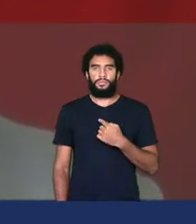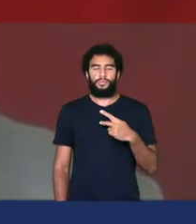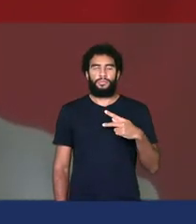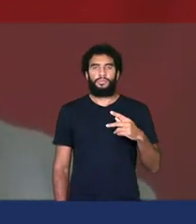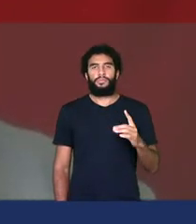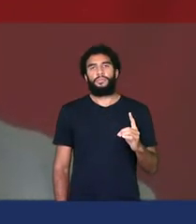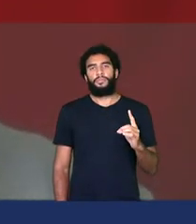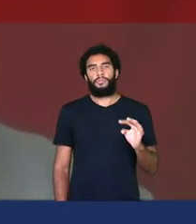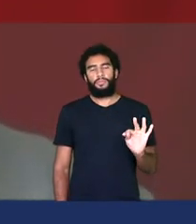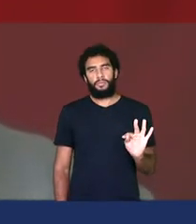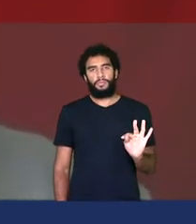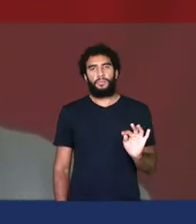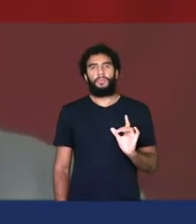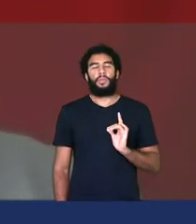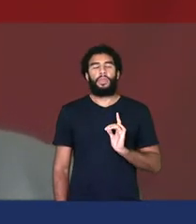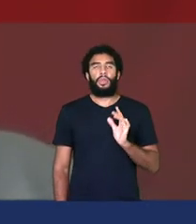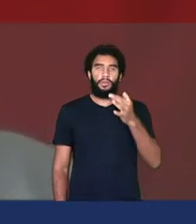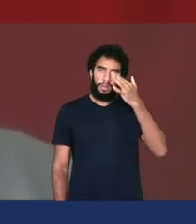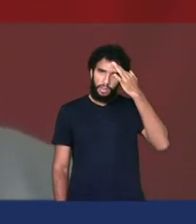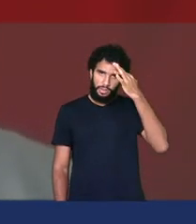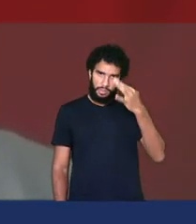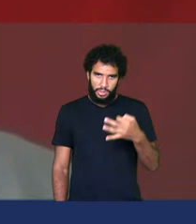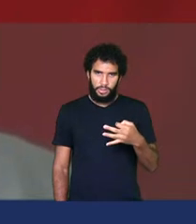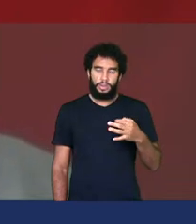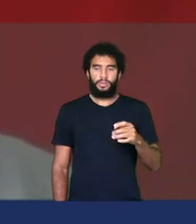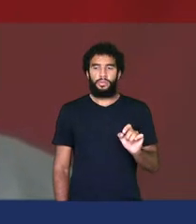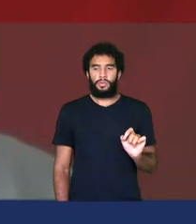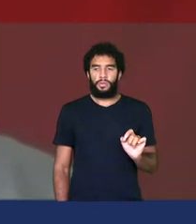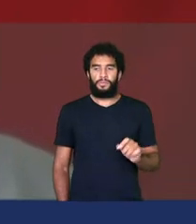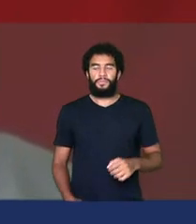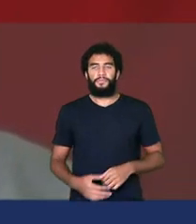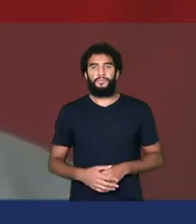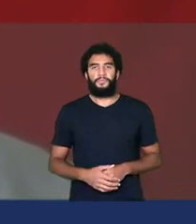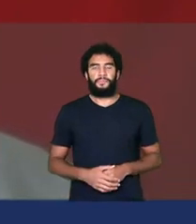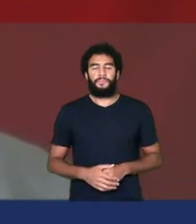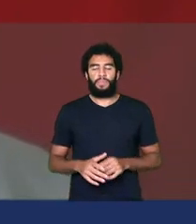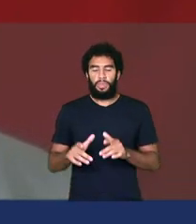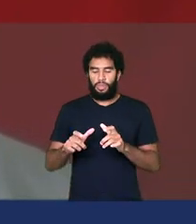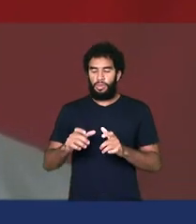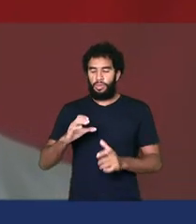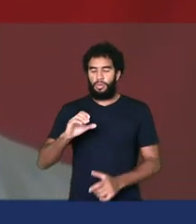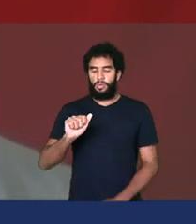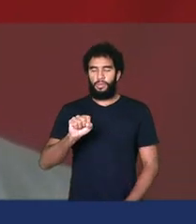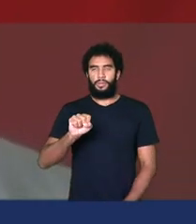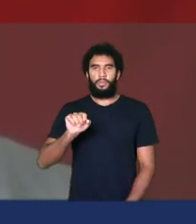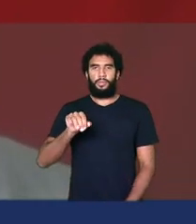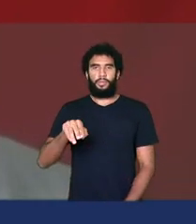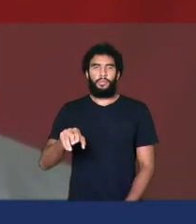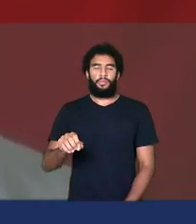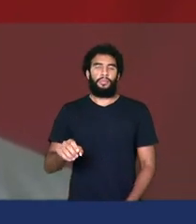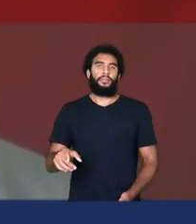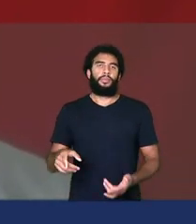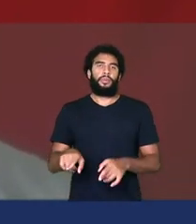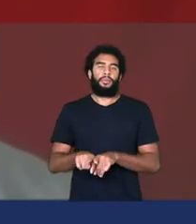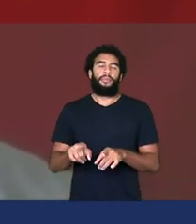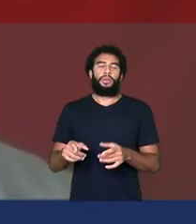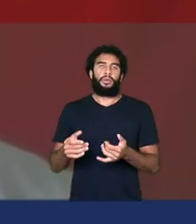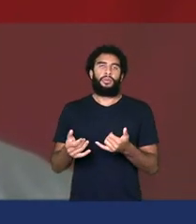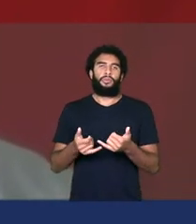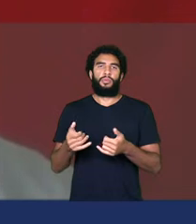PRESIDENTE, PARA NÓS DO PDT, PRESIDENTE, NÓS TEMOS A CONVICÇÃO DE QUE OS CASSINOS, ENFIM, A LIBERAÇÃO DOS JOGOS, MAS ESPECIALMENTE